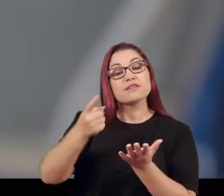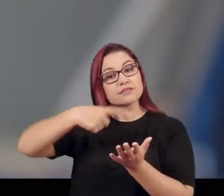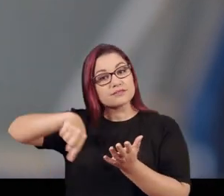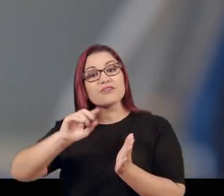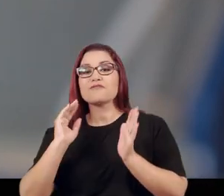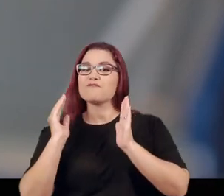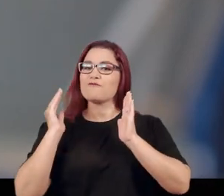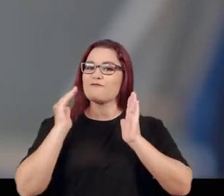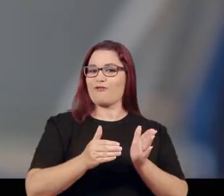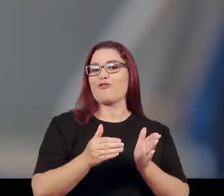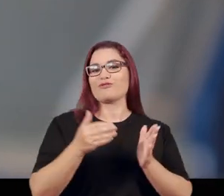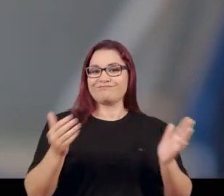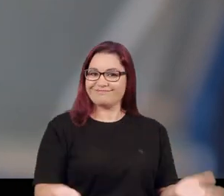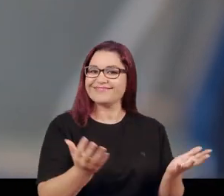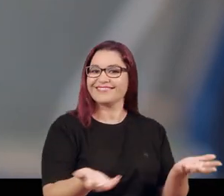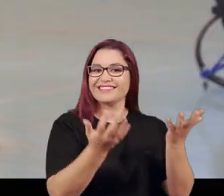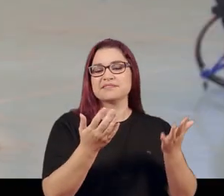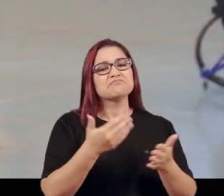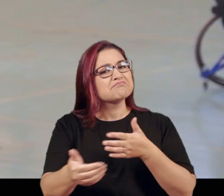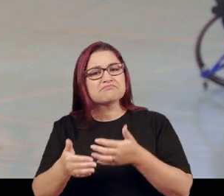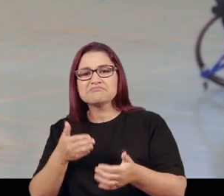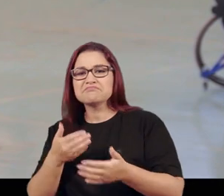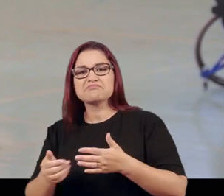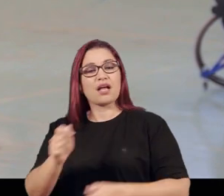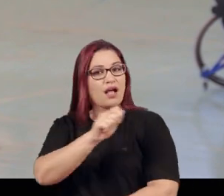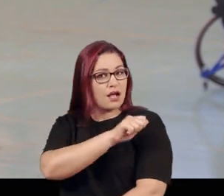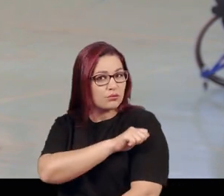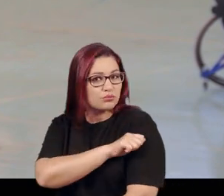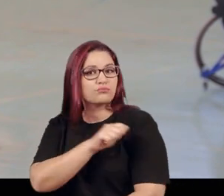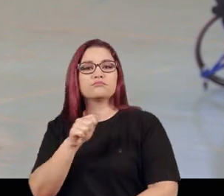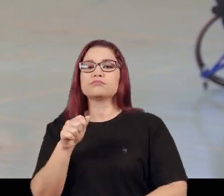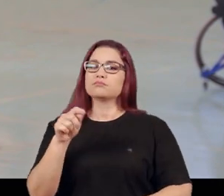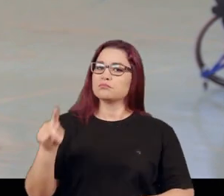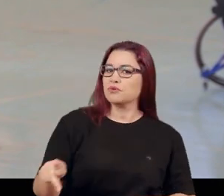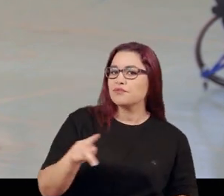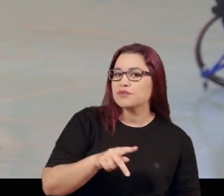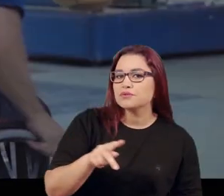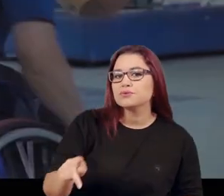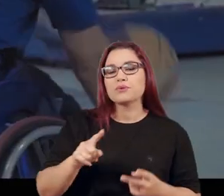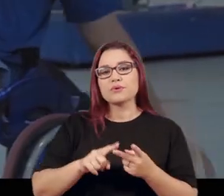gente tem que focar, tanto sendo acadêmicos, sendo professores, que nós